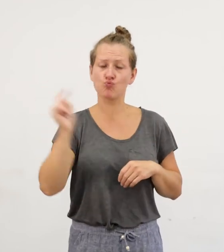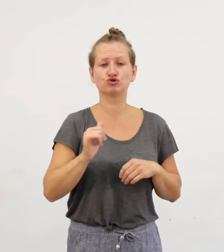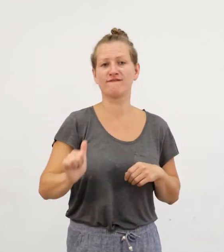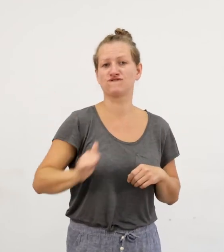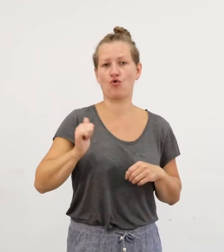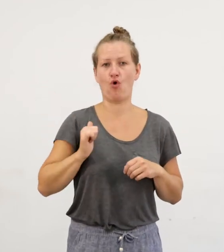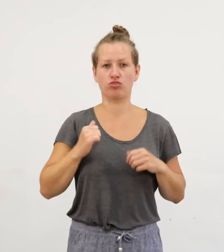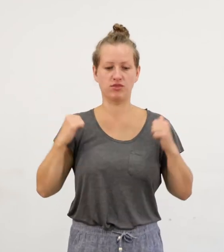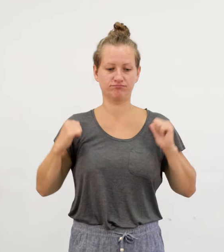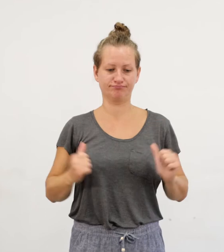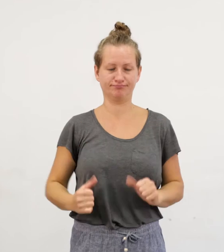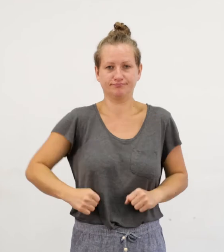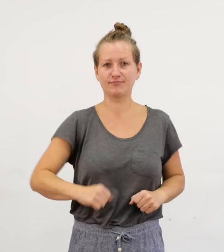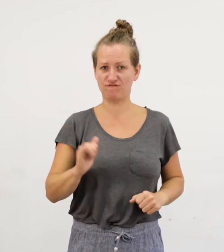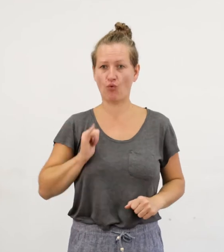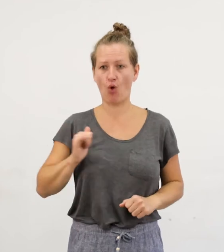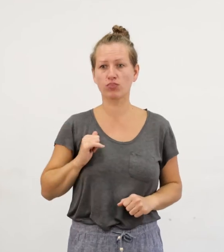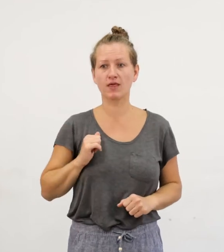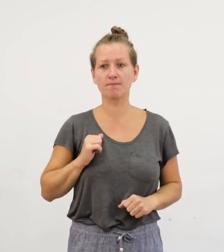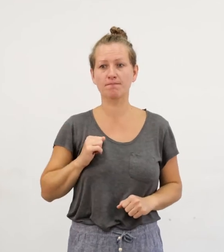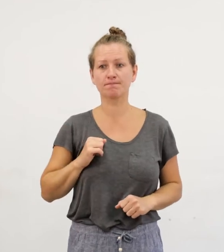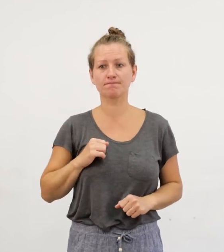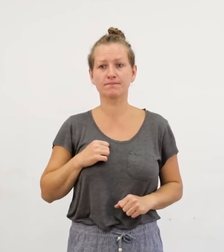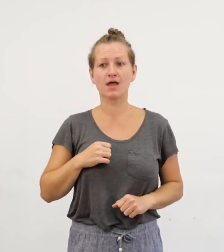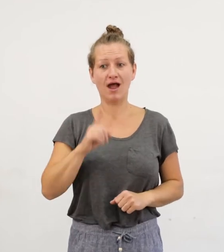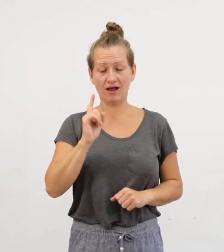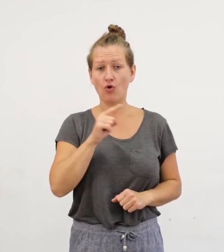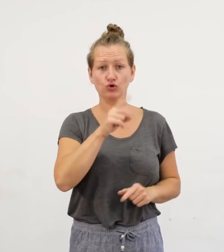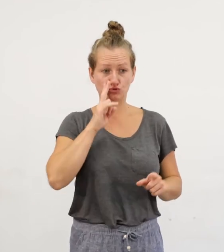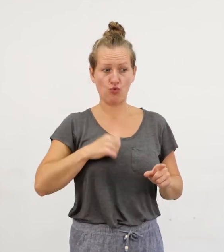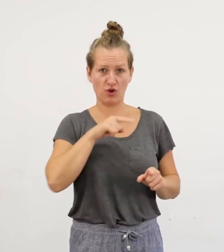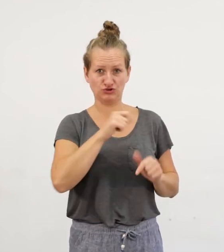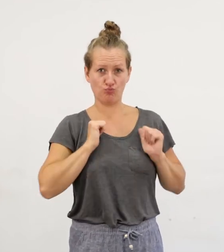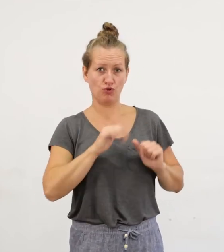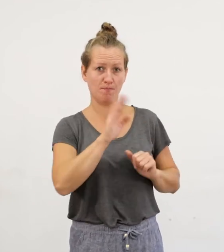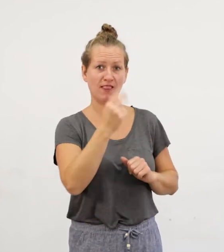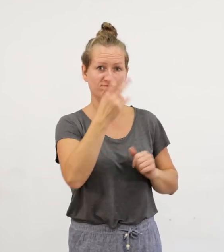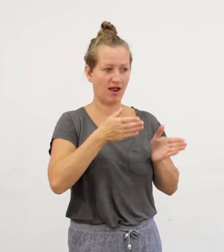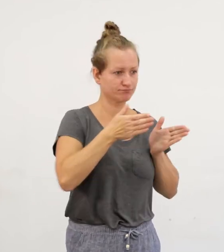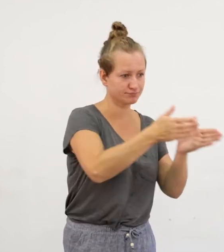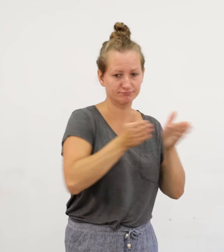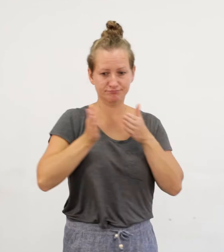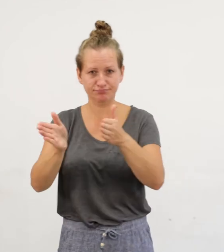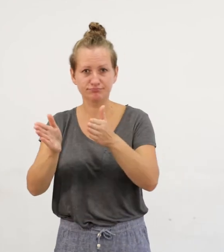A przede wszystkim powinien być wygodny. Każdy żołnierz posiada dwa mundury, polowy